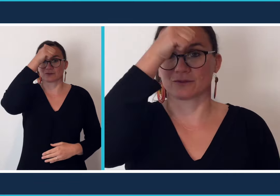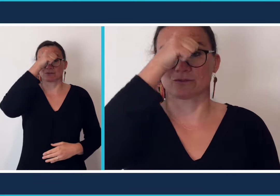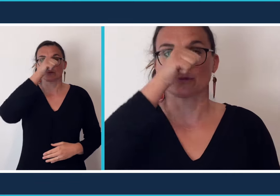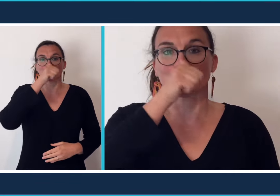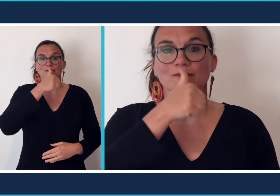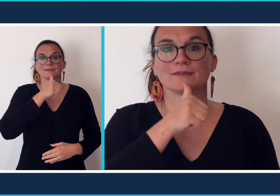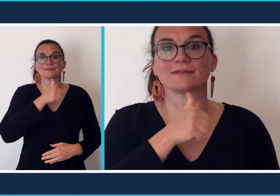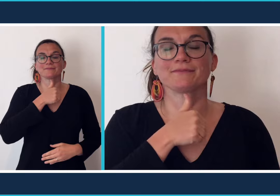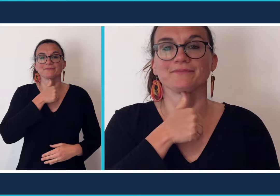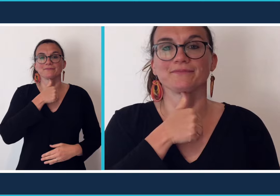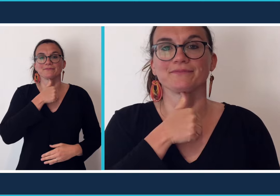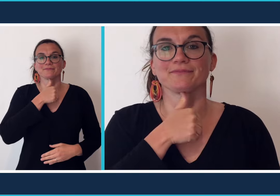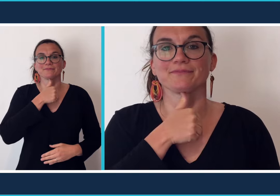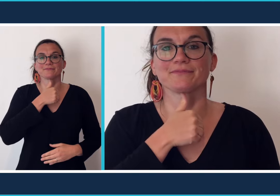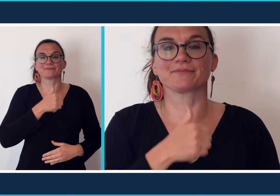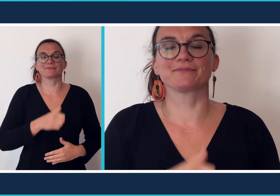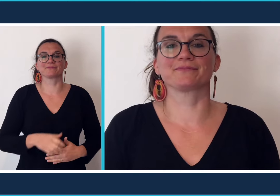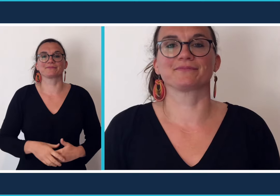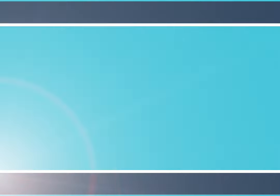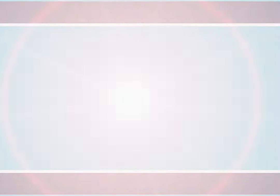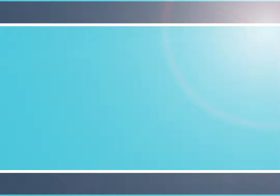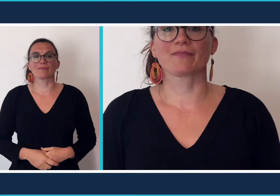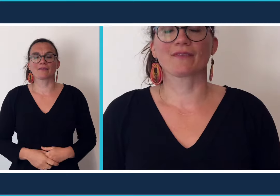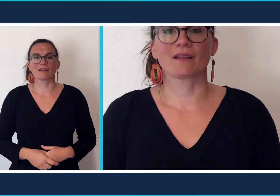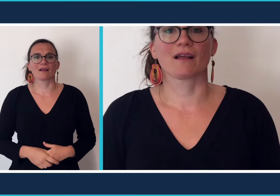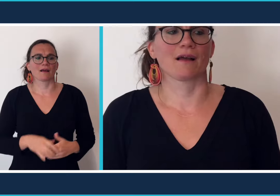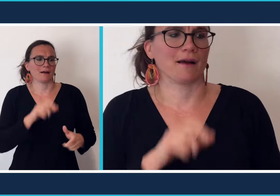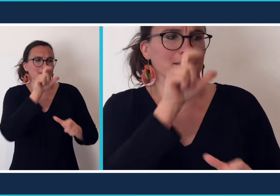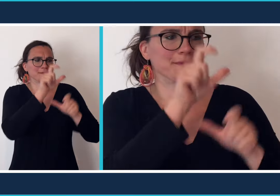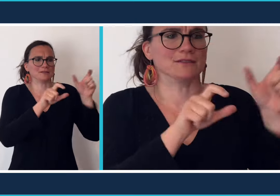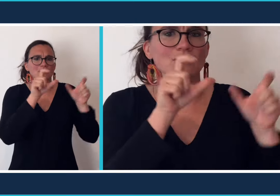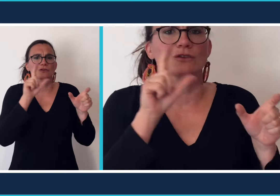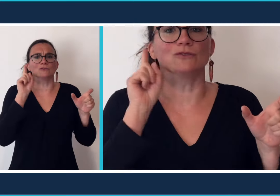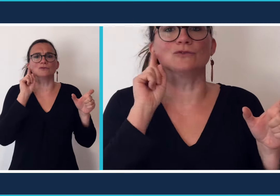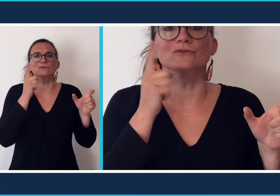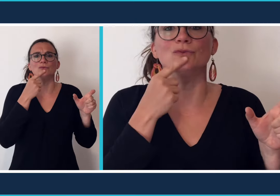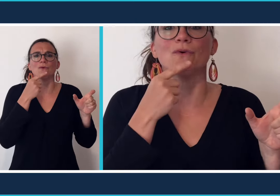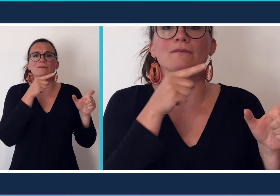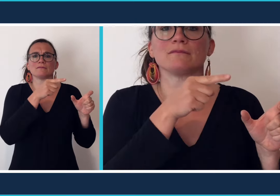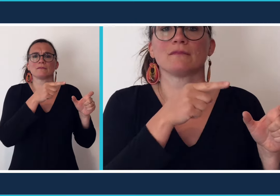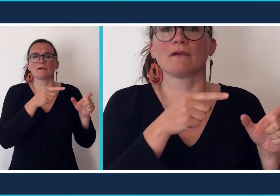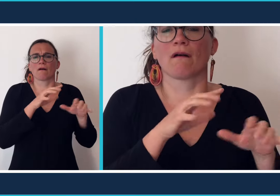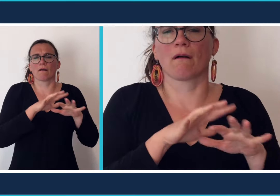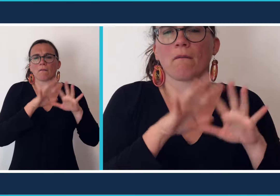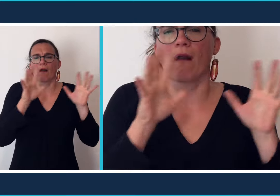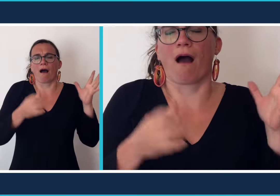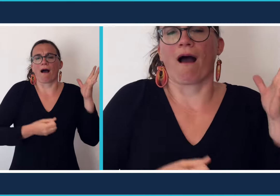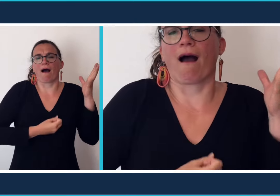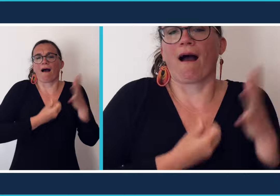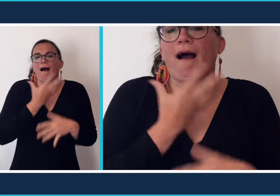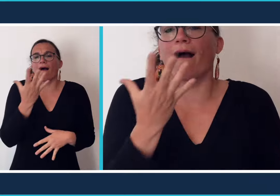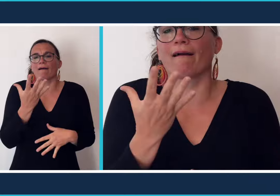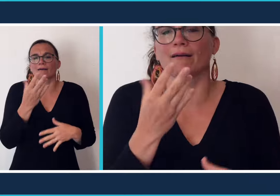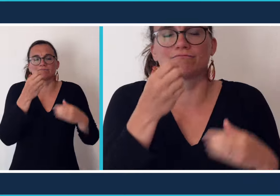[musée] Les personnes sourdes pratiquent une discipline artistique qui leur est